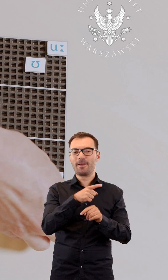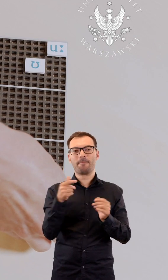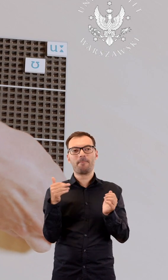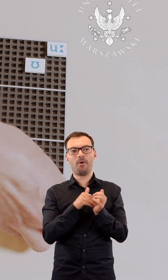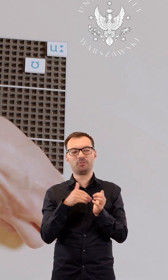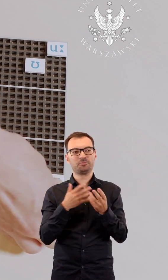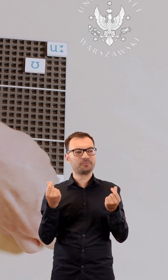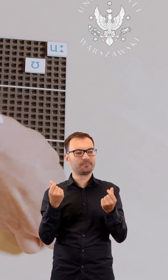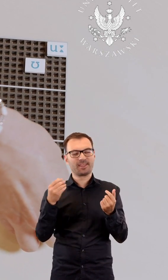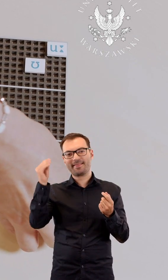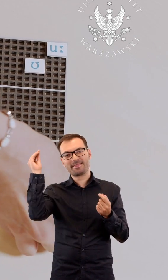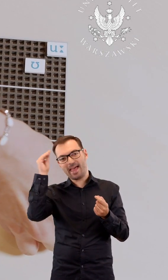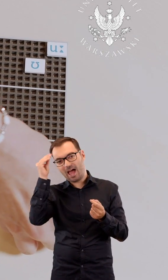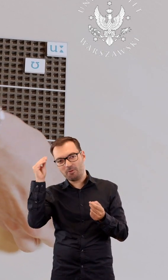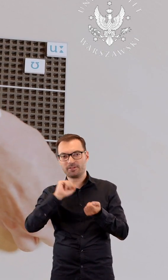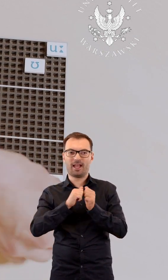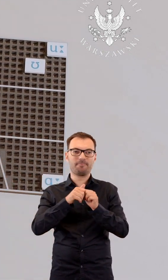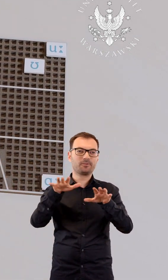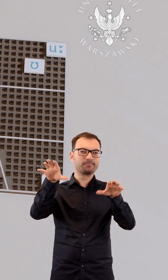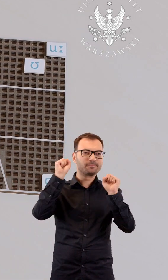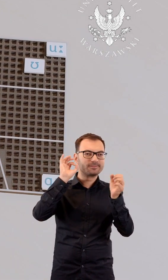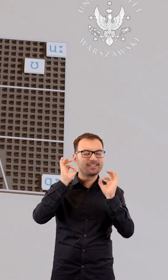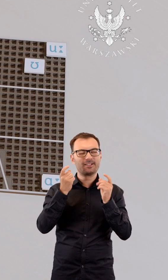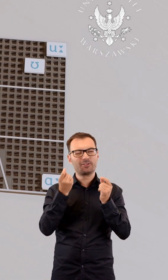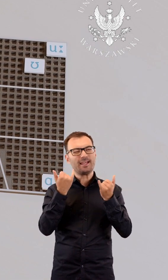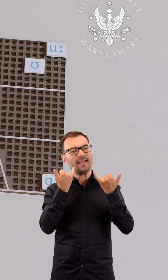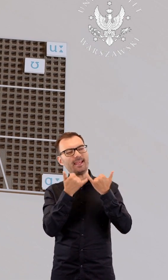natomiast wymagają uczenia się czy też przekazywania informacji